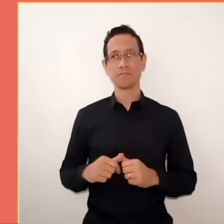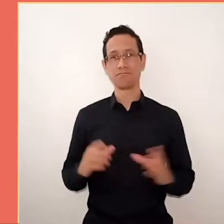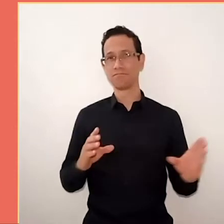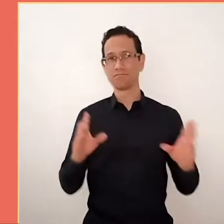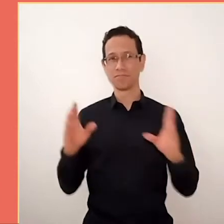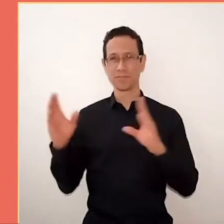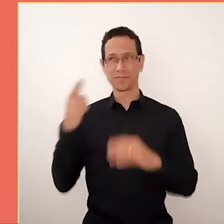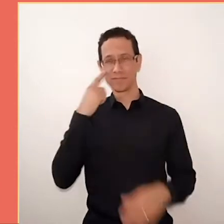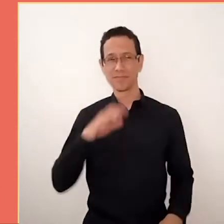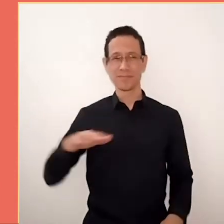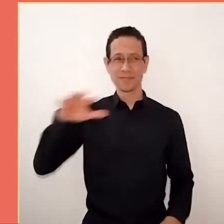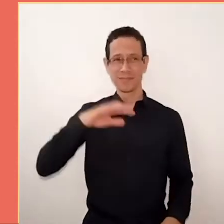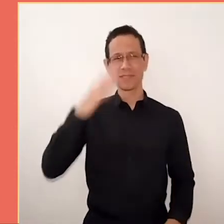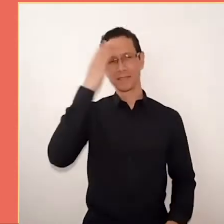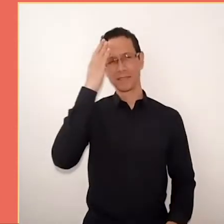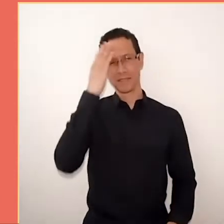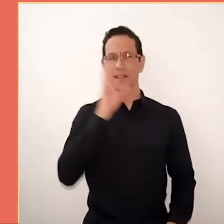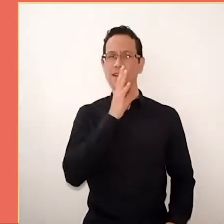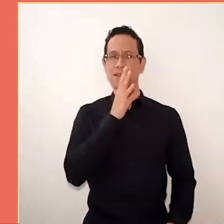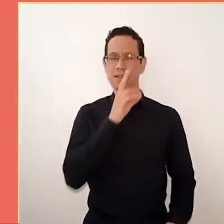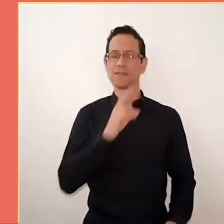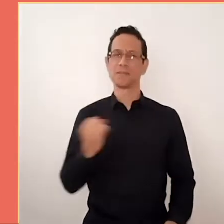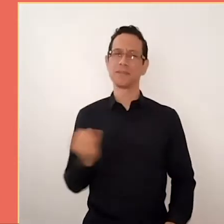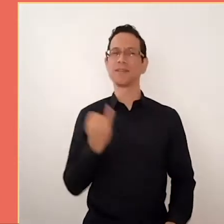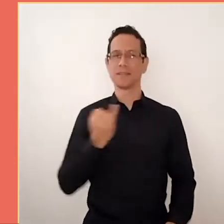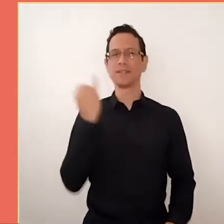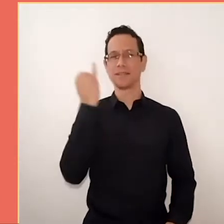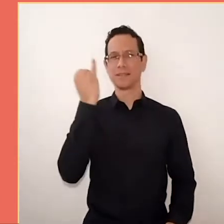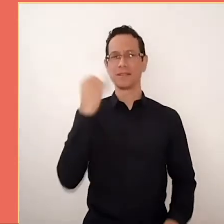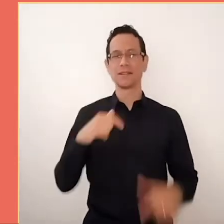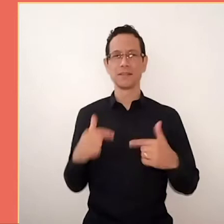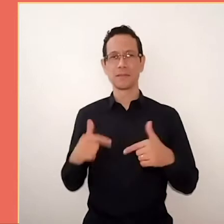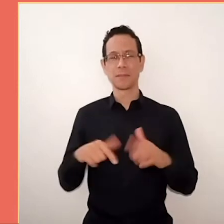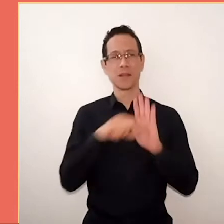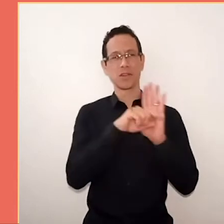que trabalhamos nesses temas, nessas investigações e nesses fazeres.